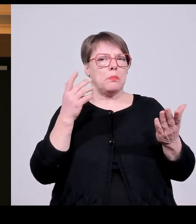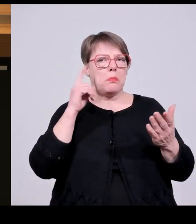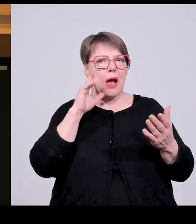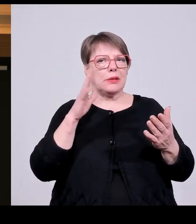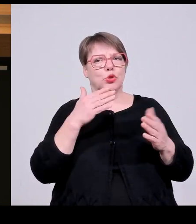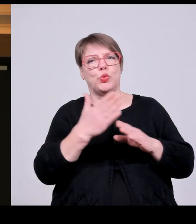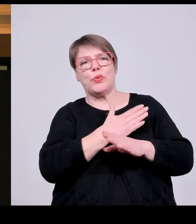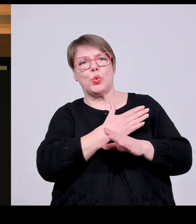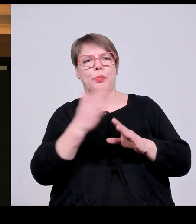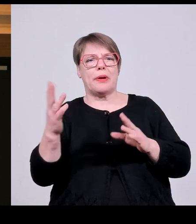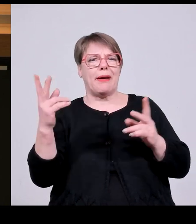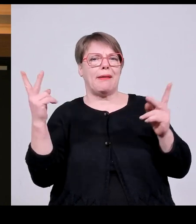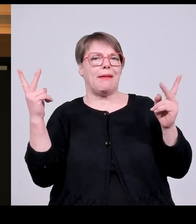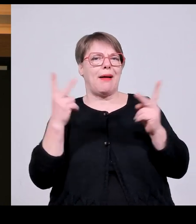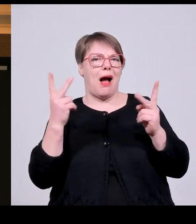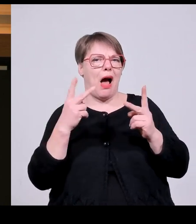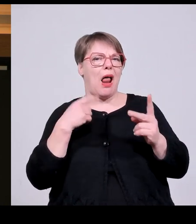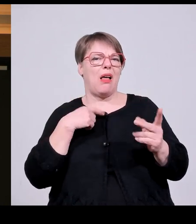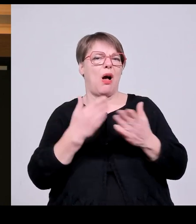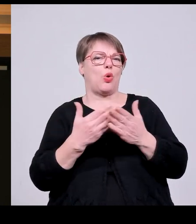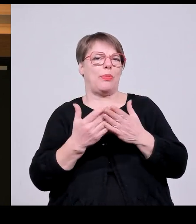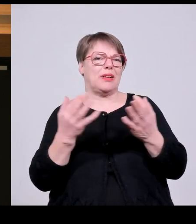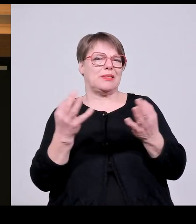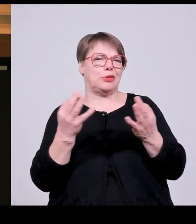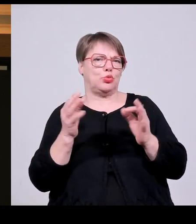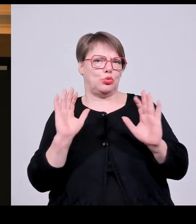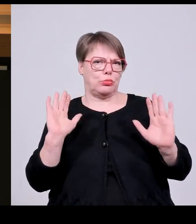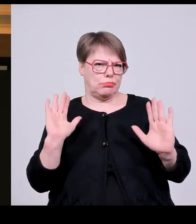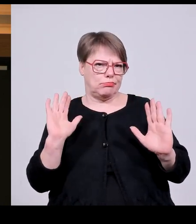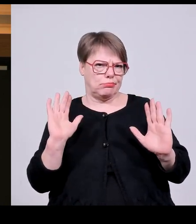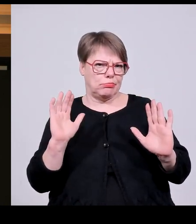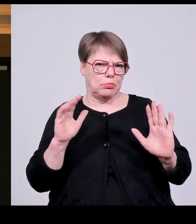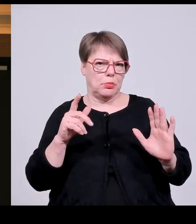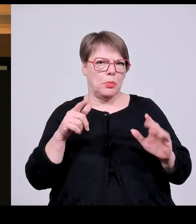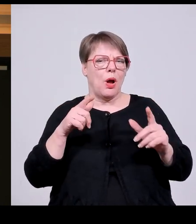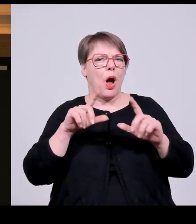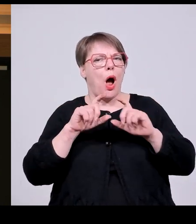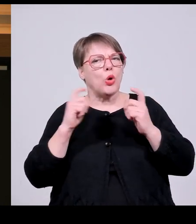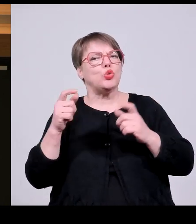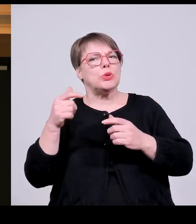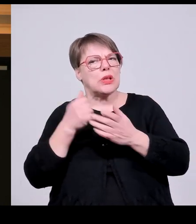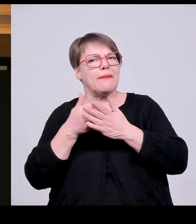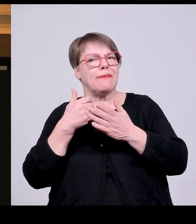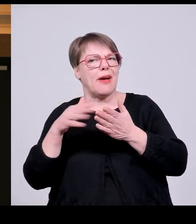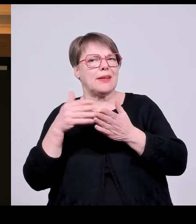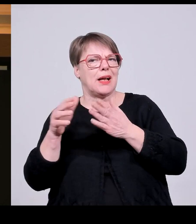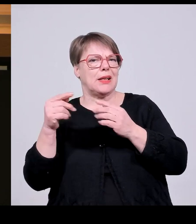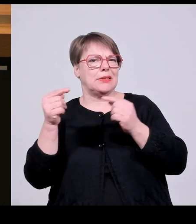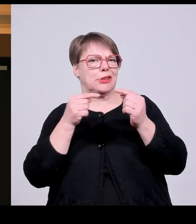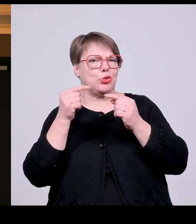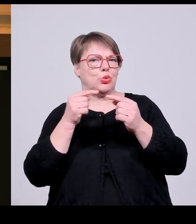Die Kulturverwaltung und Landesdenkmalamt hat bereits mit der Erarbeitung eines Leitfadens begonnen.